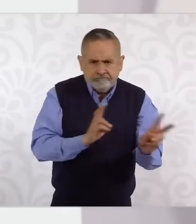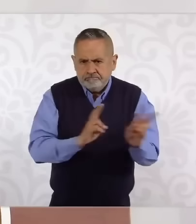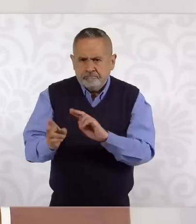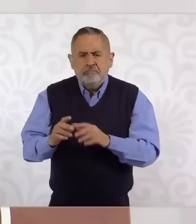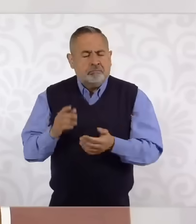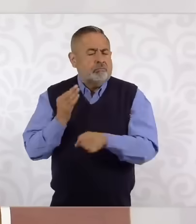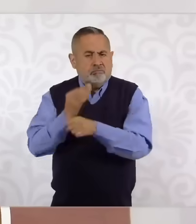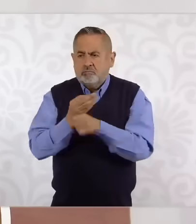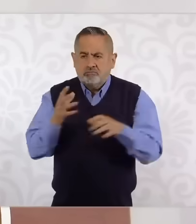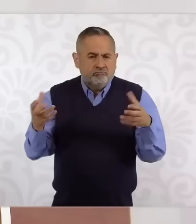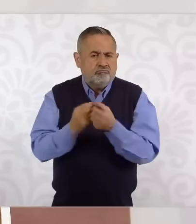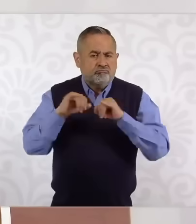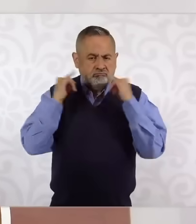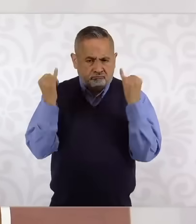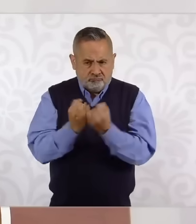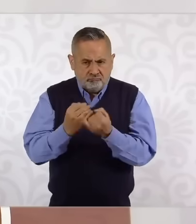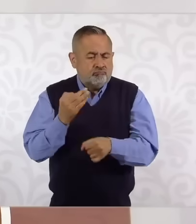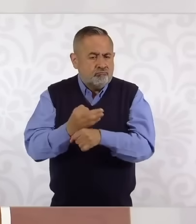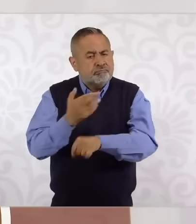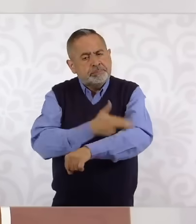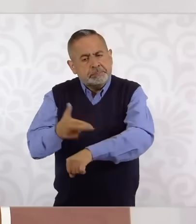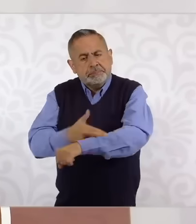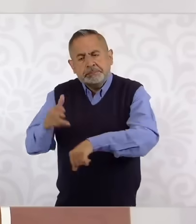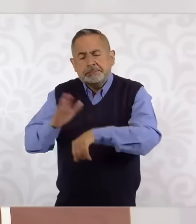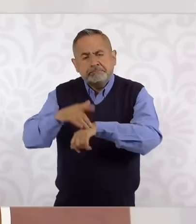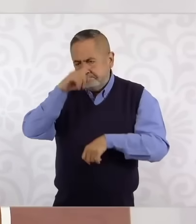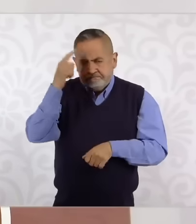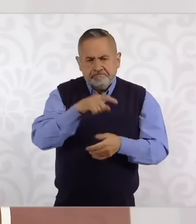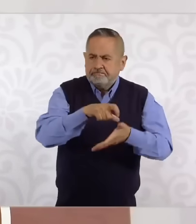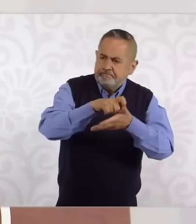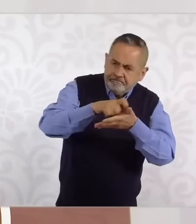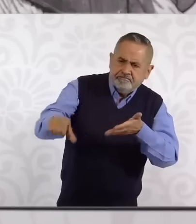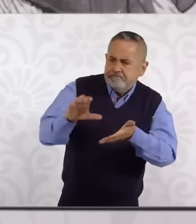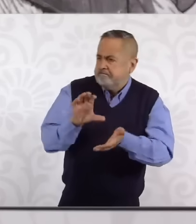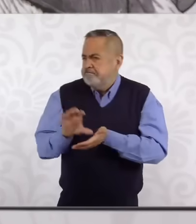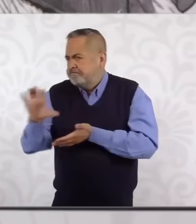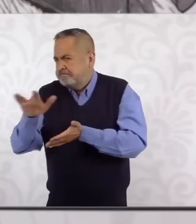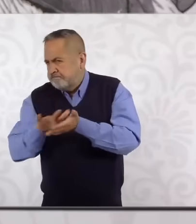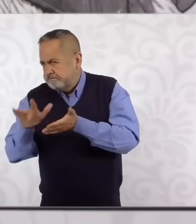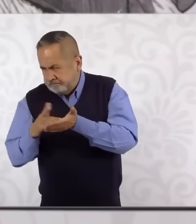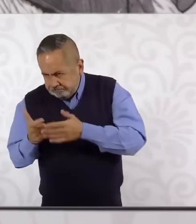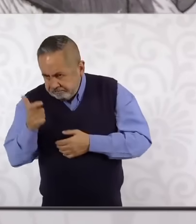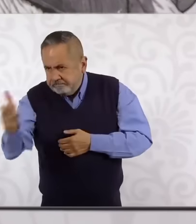se simplificaron las reglas de operación para poder dar los apoyos a los productores.